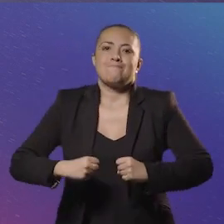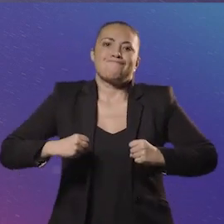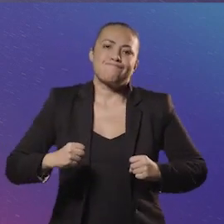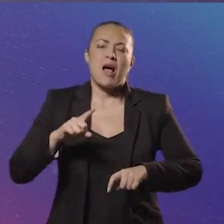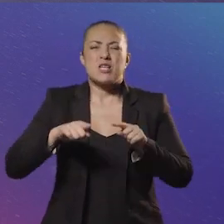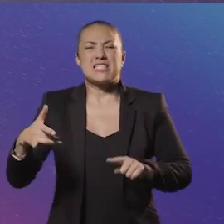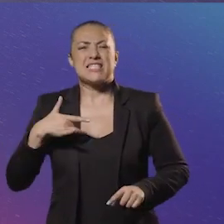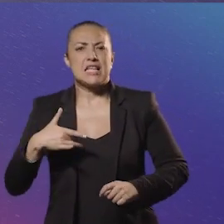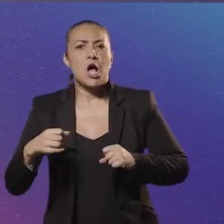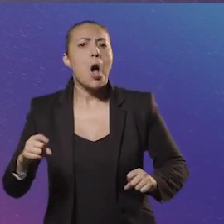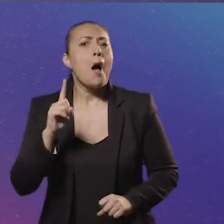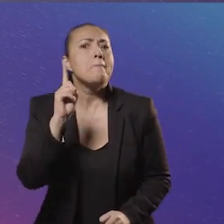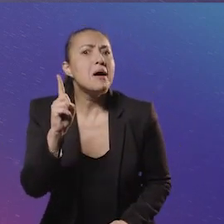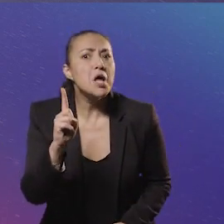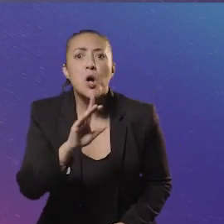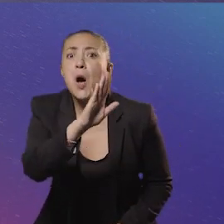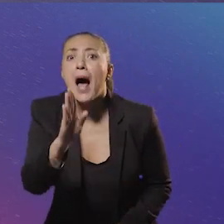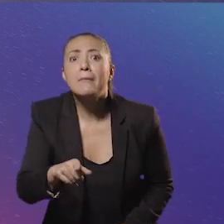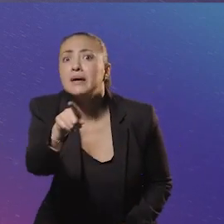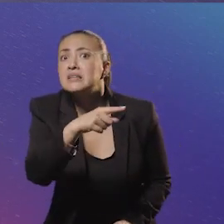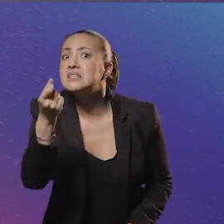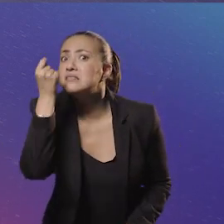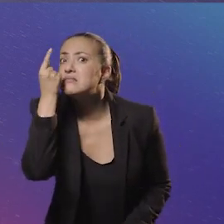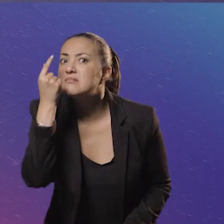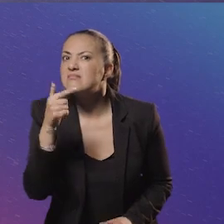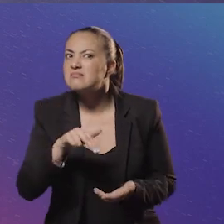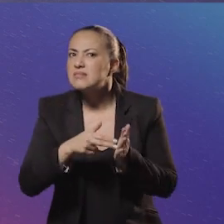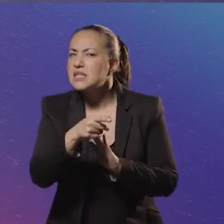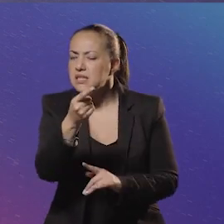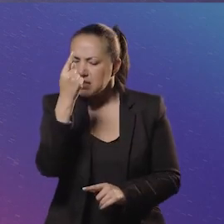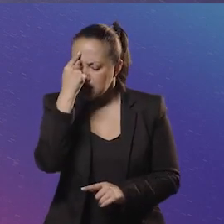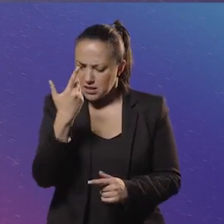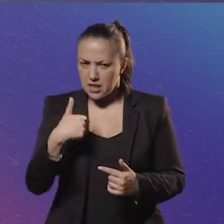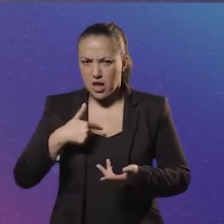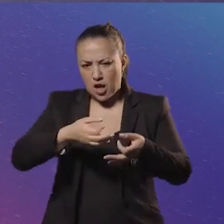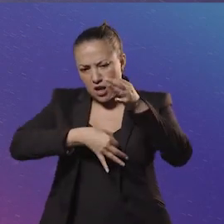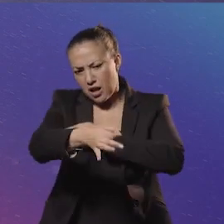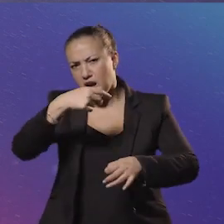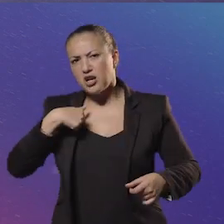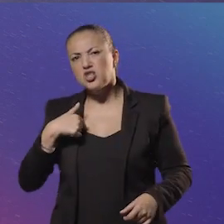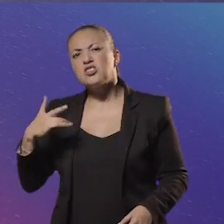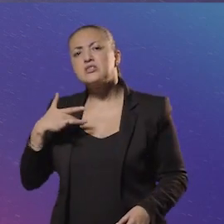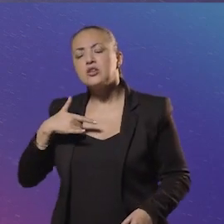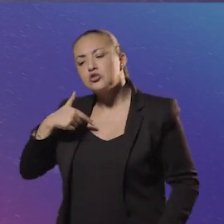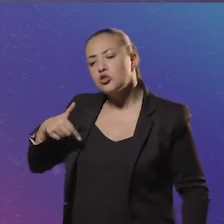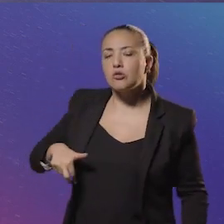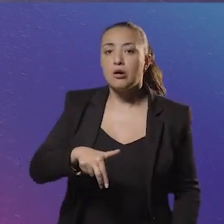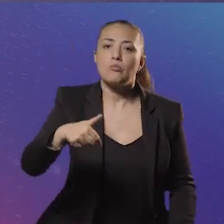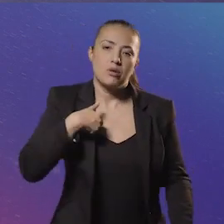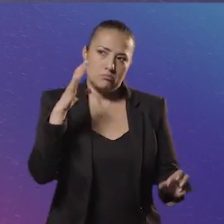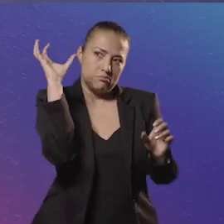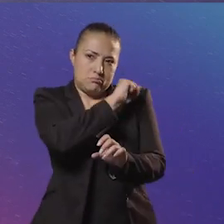o que se sienten gordas, pero jamás en la vida van a saber lo que siento yo cuando salgo a la calle, porque yo soy claramente gorda.